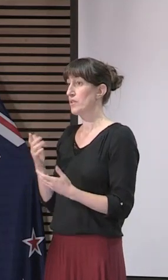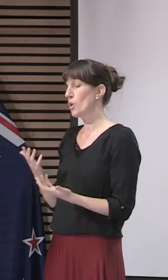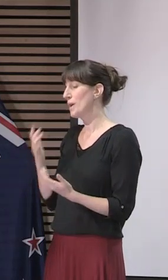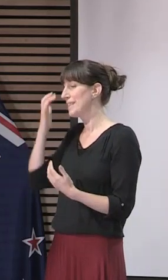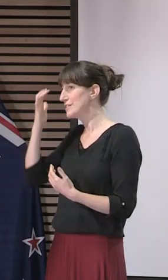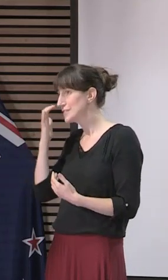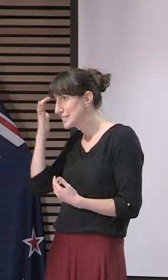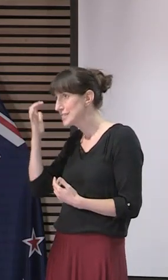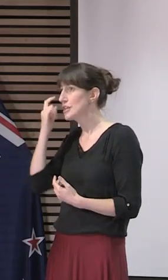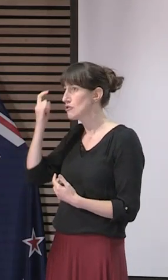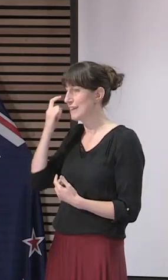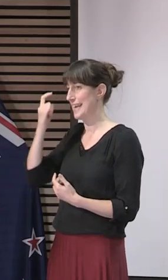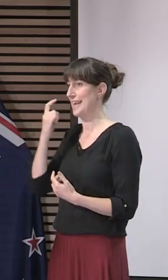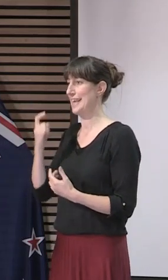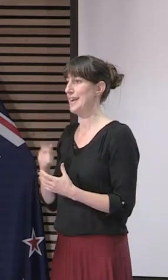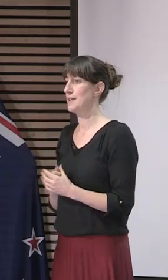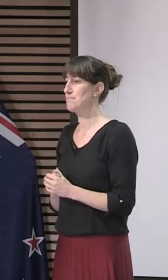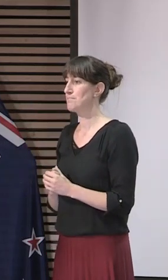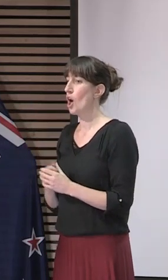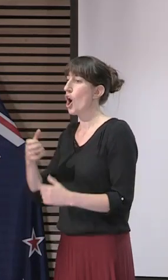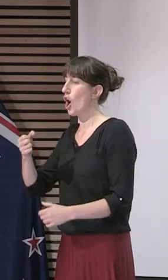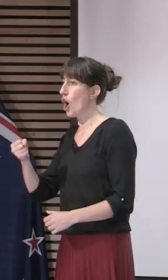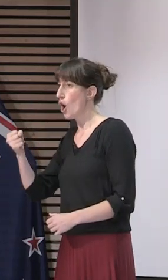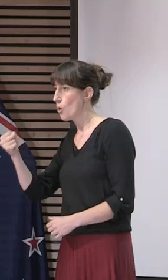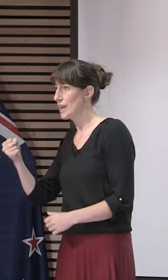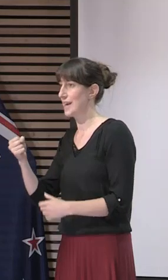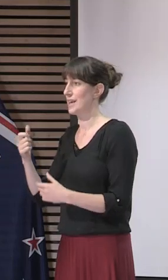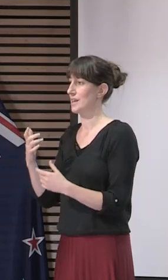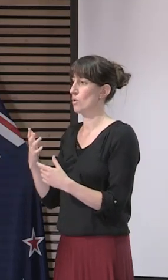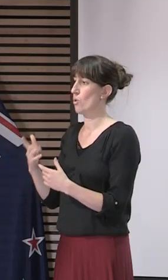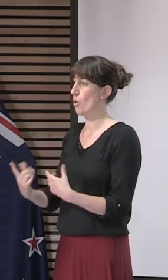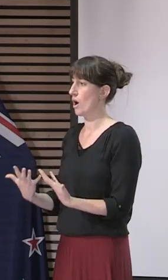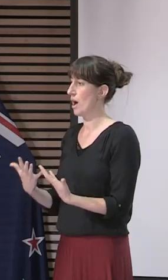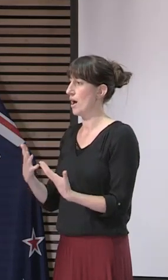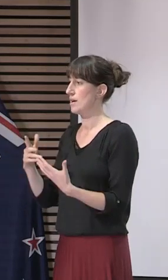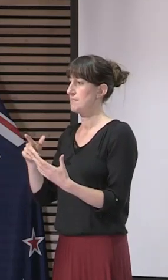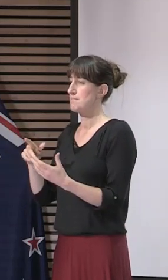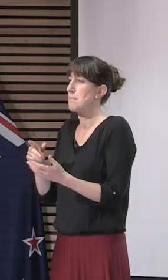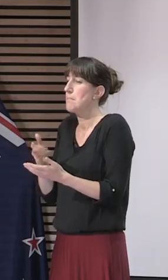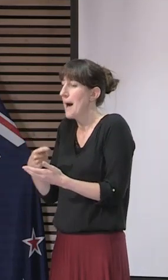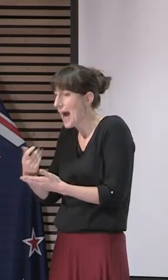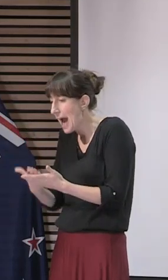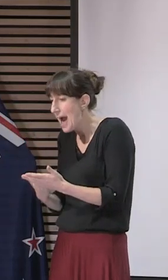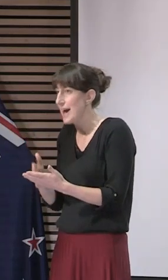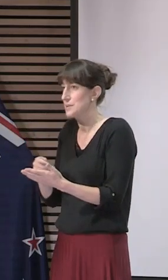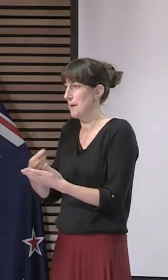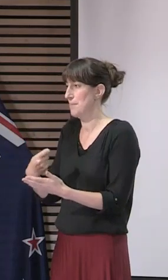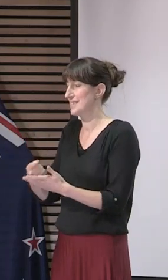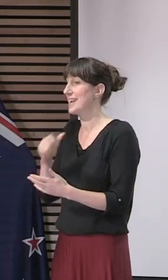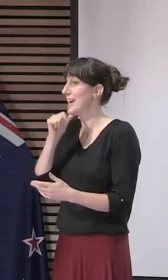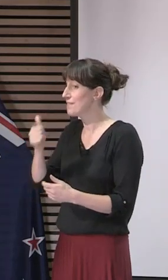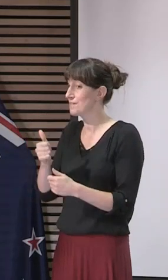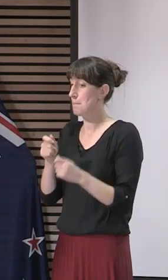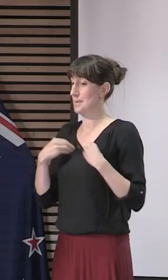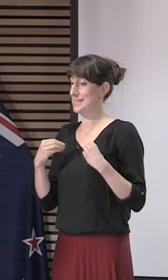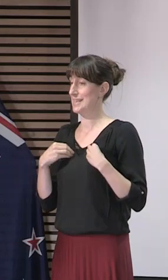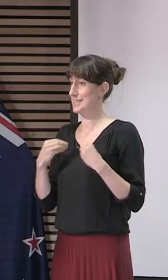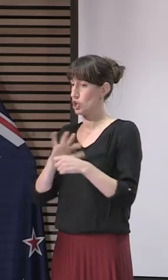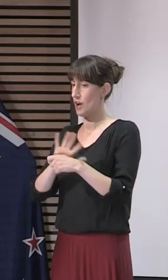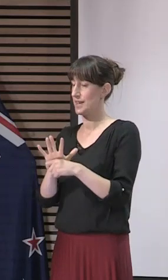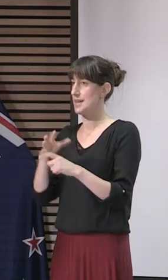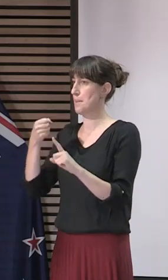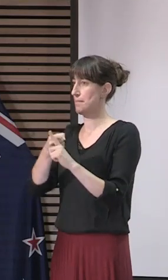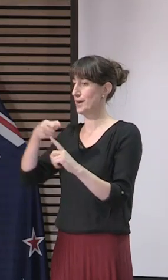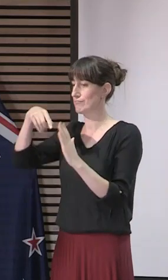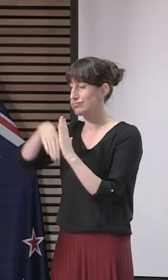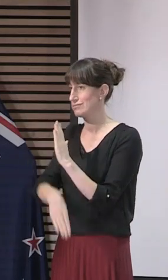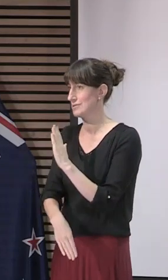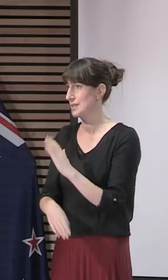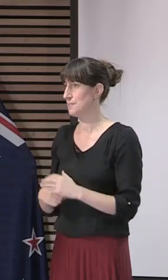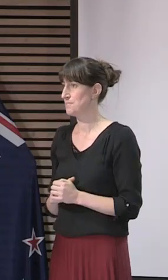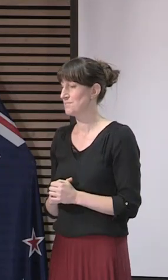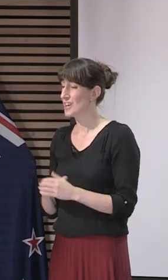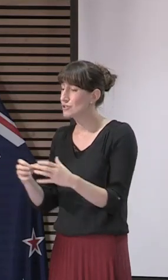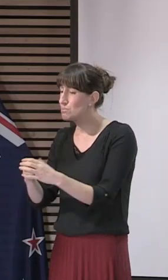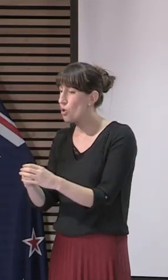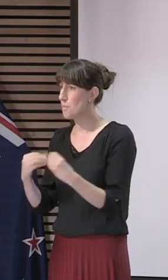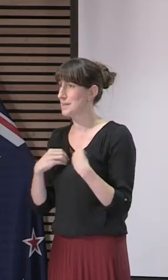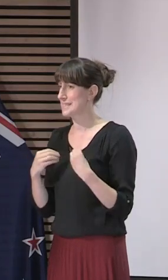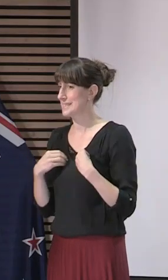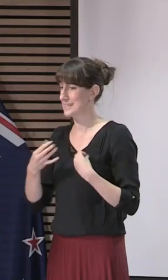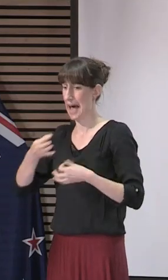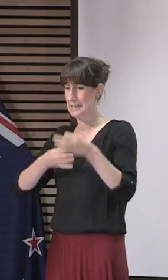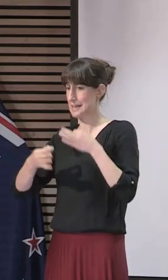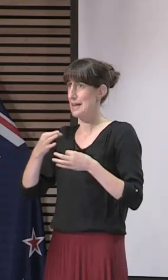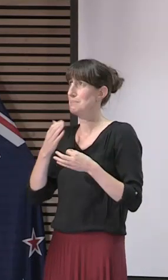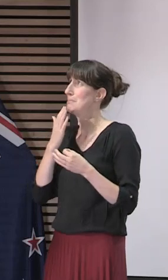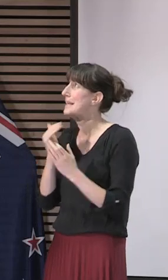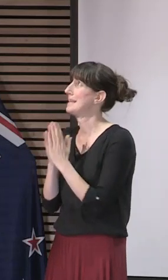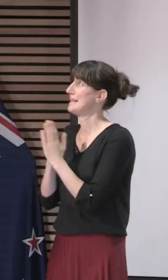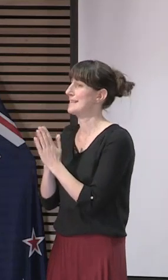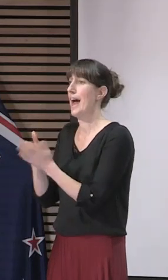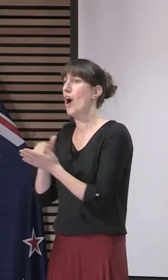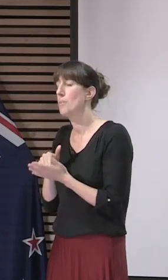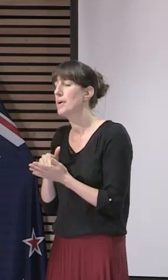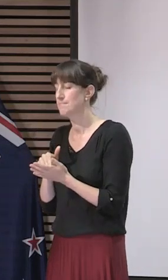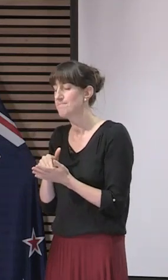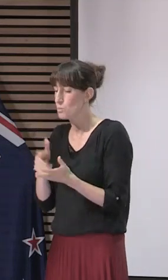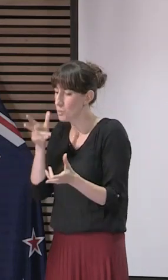ata. Ka taea e au te whakaoti